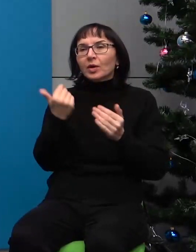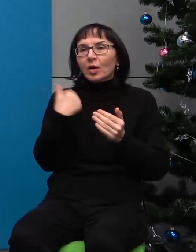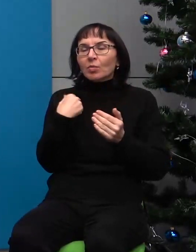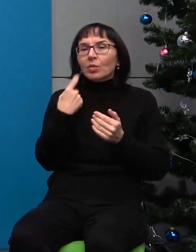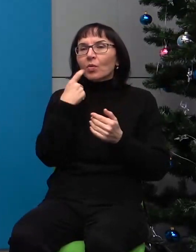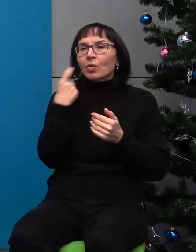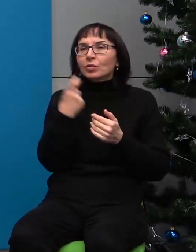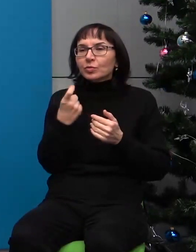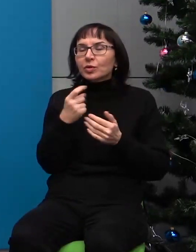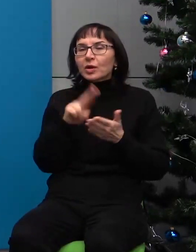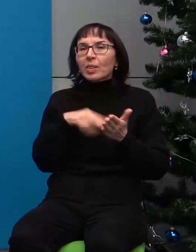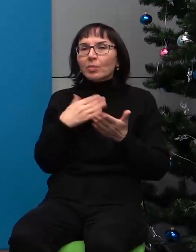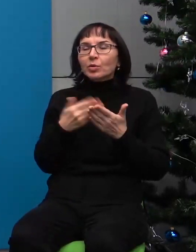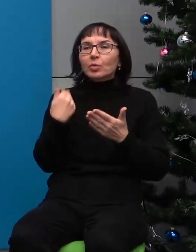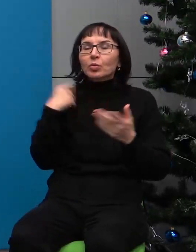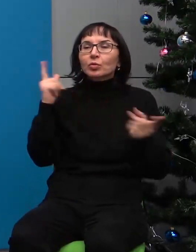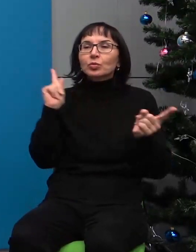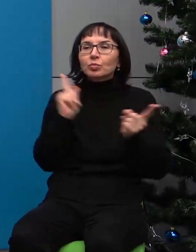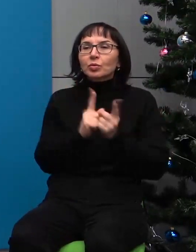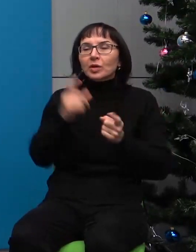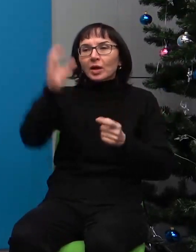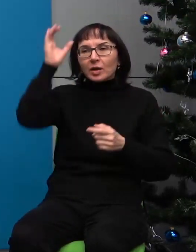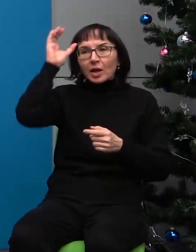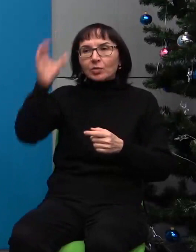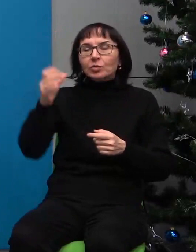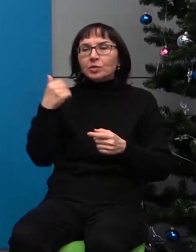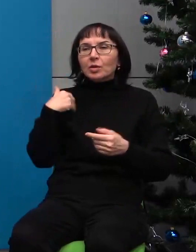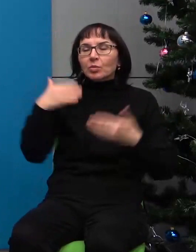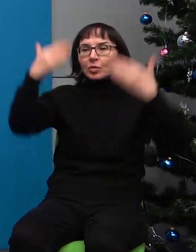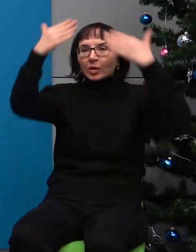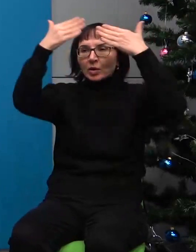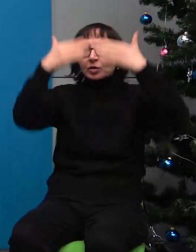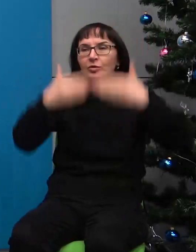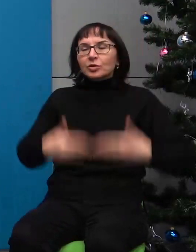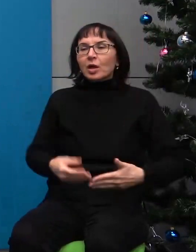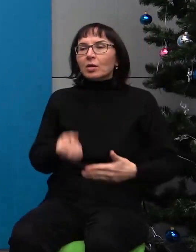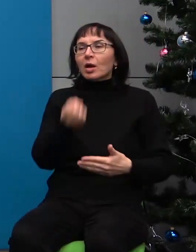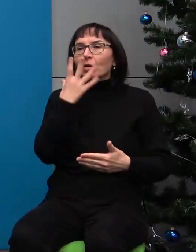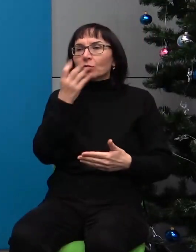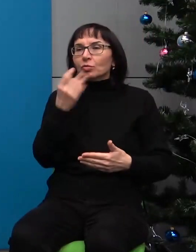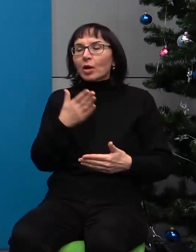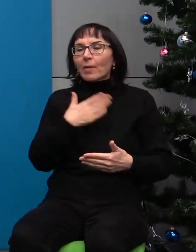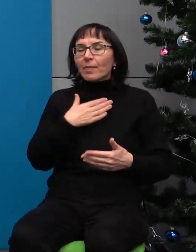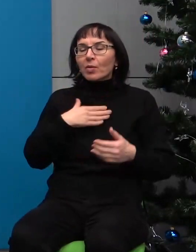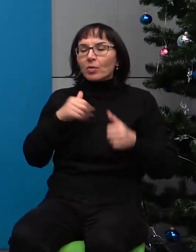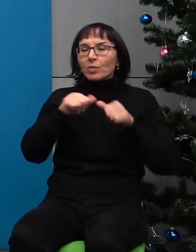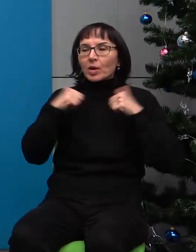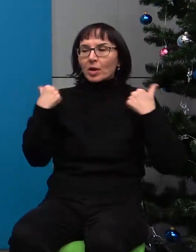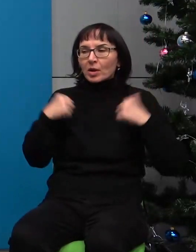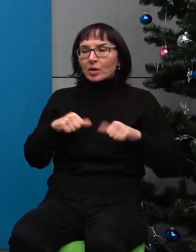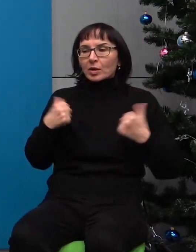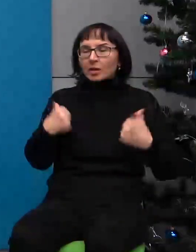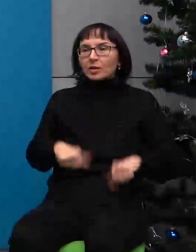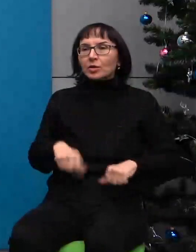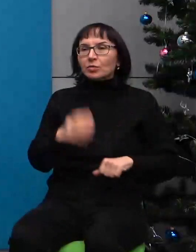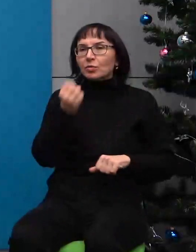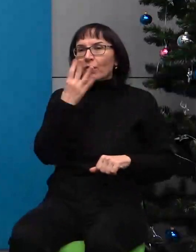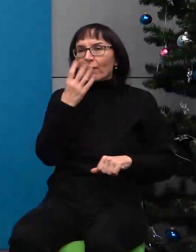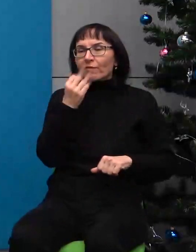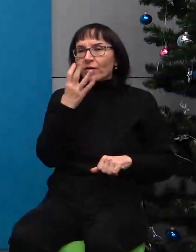jak na przykład było spotkanie autorskie i tam była taka ściana z róż, ja miałem garnitur, i tam po prostu 300 pań przyszło